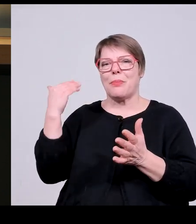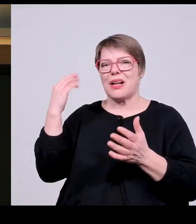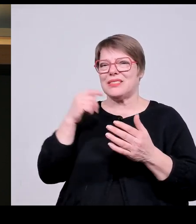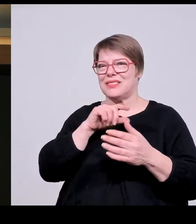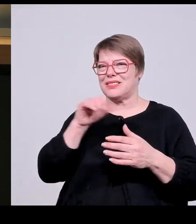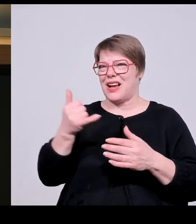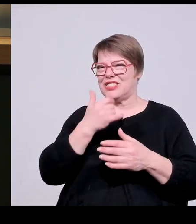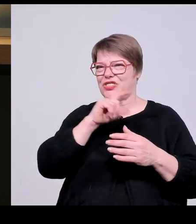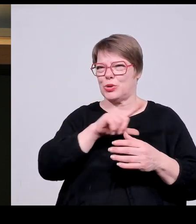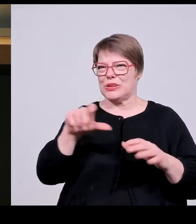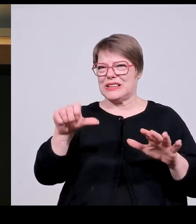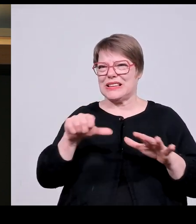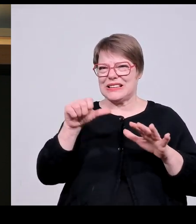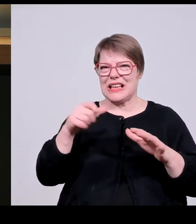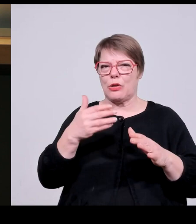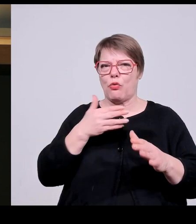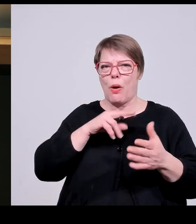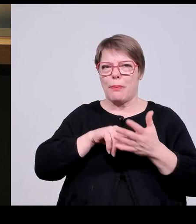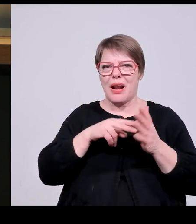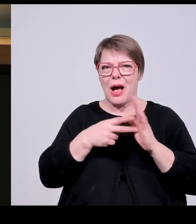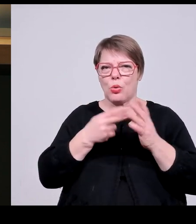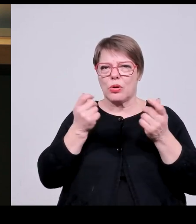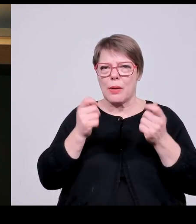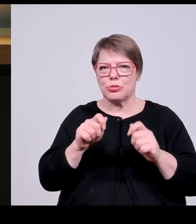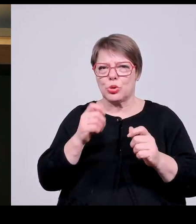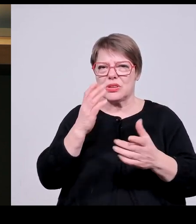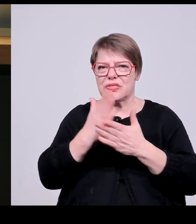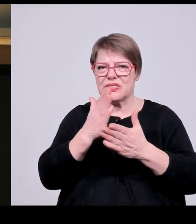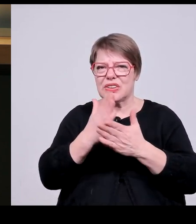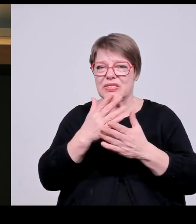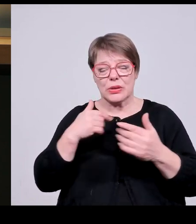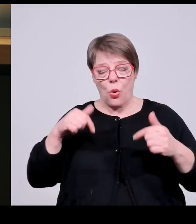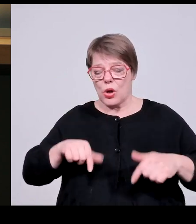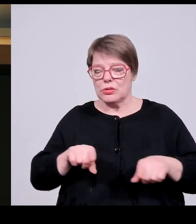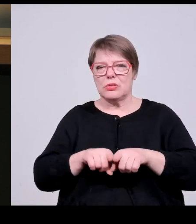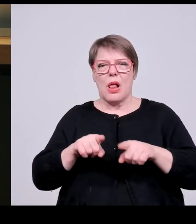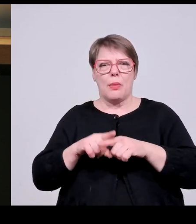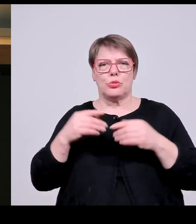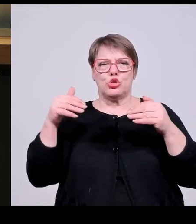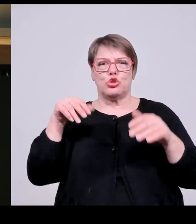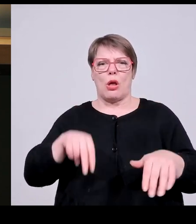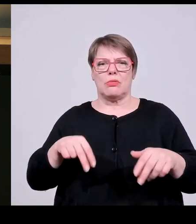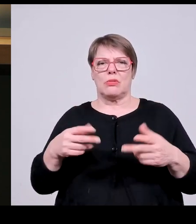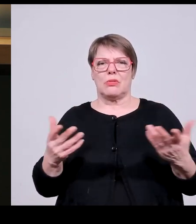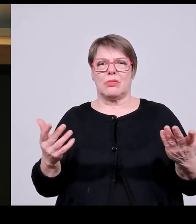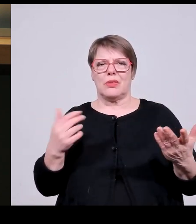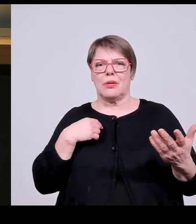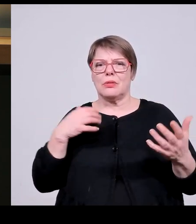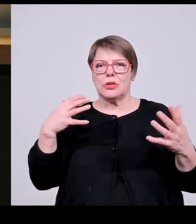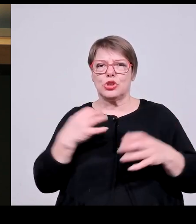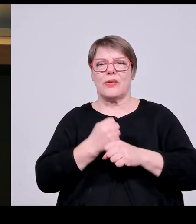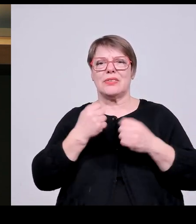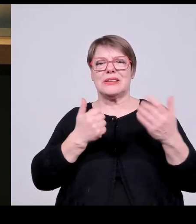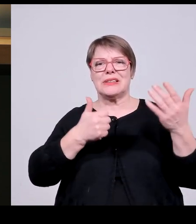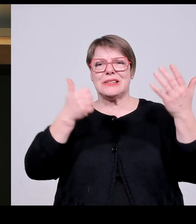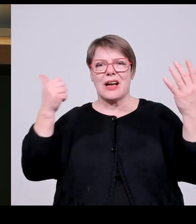Unter Zuhilfenahme des Mobilitätsgesetzes haben sie nichts geschafft, zum Weiterbau der TVO und auch zu anderen Projekten und